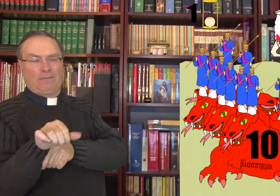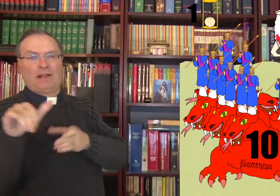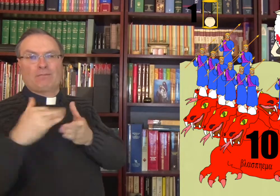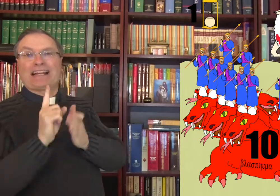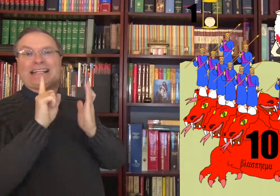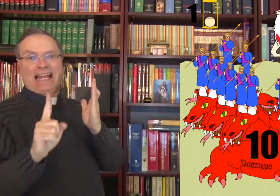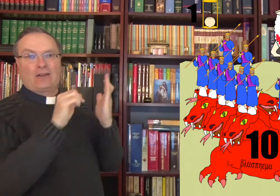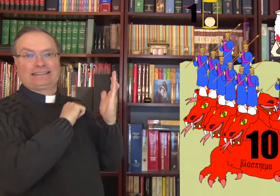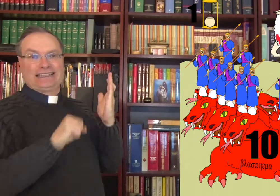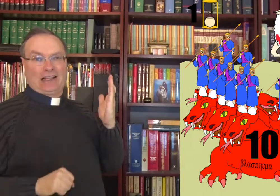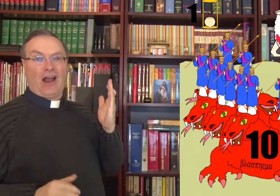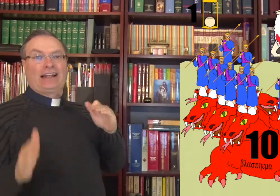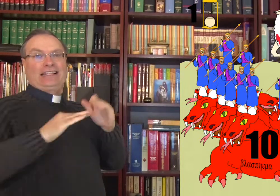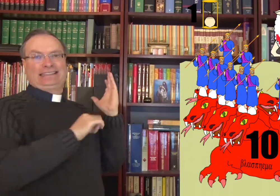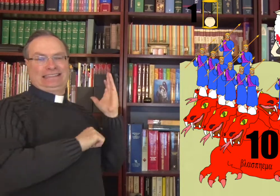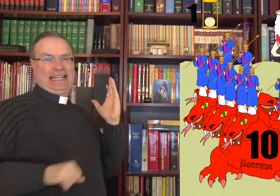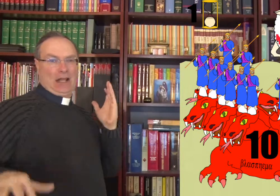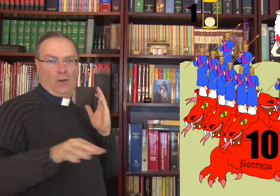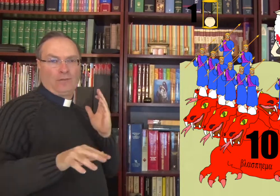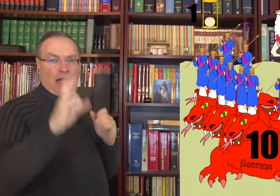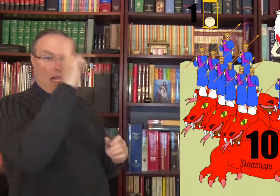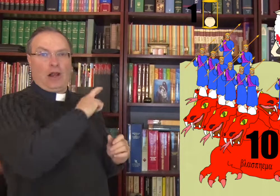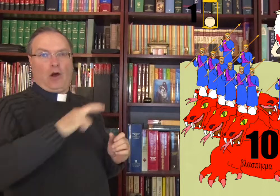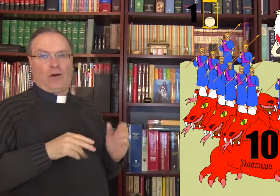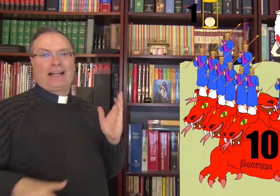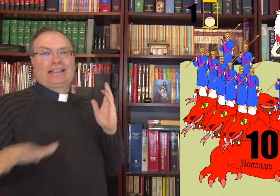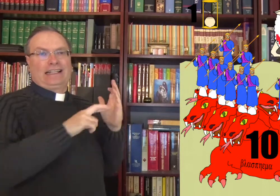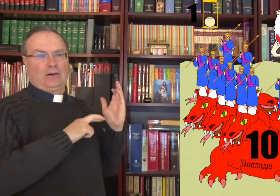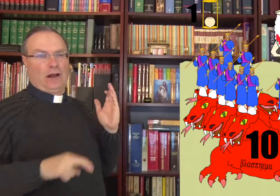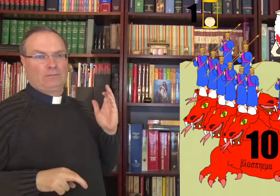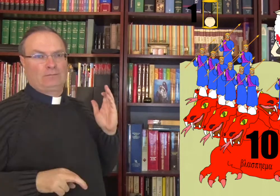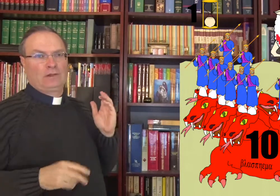parce qu'il est le Seigneur des seigneurs et le Roi des rois.